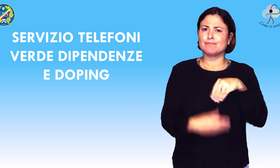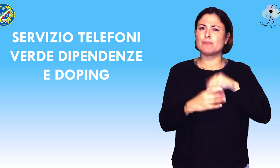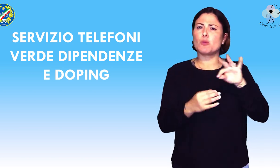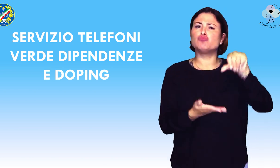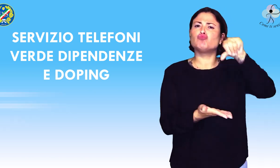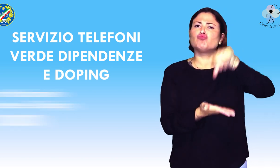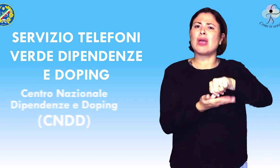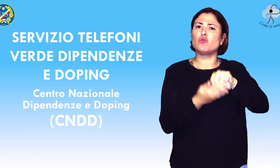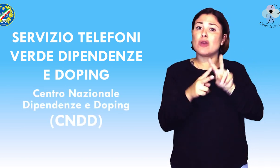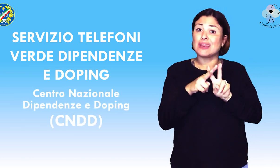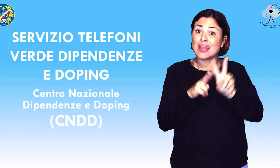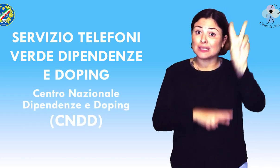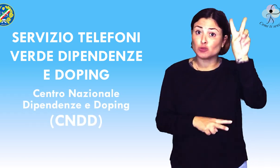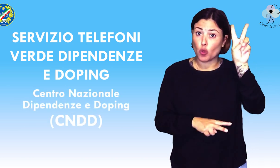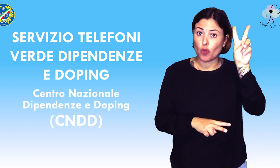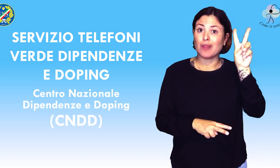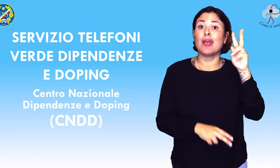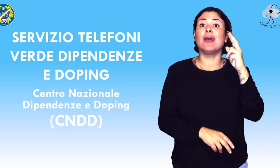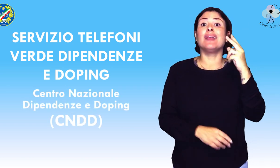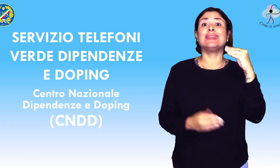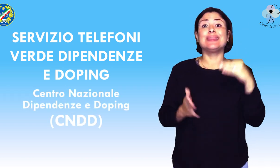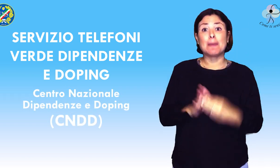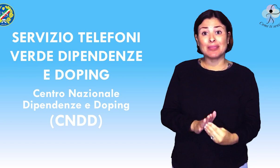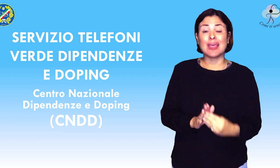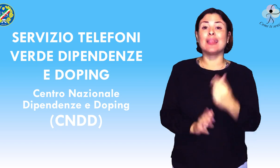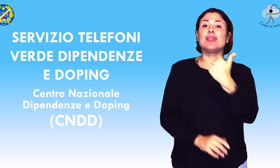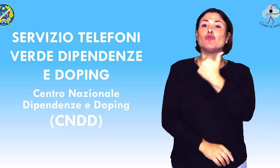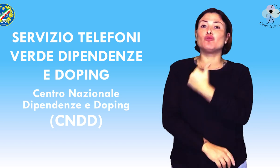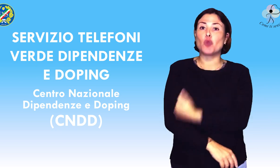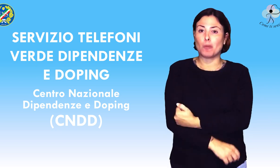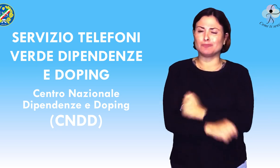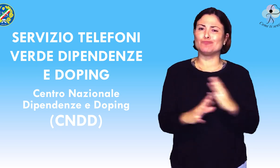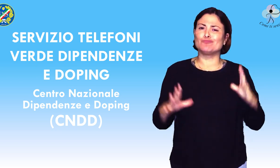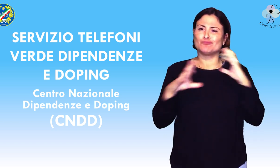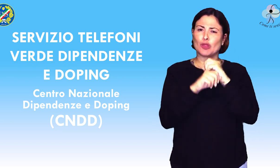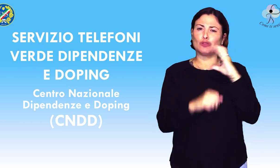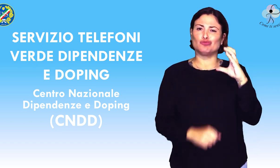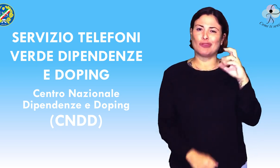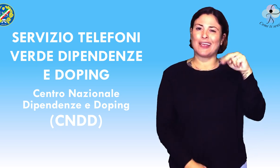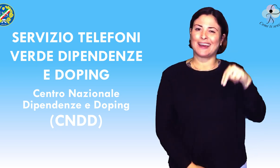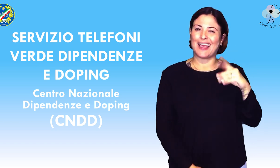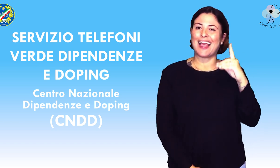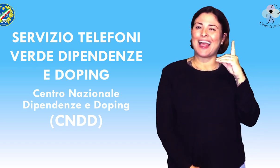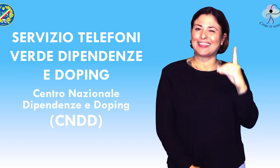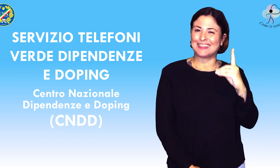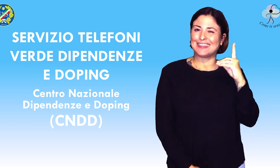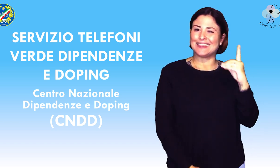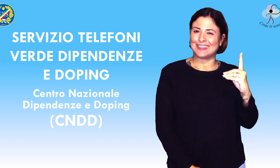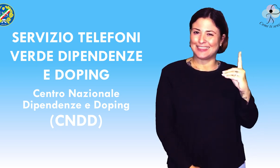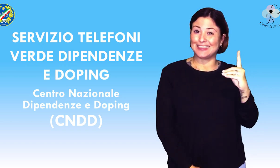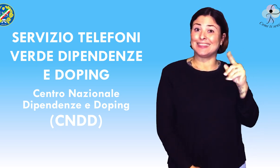in carico al Centro Nazionale Dipendenze e Doping (CNDD)